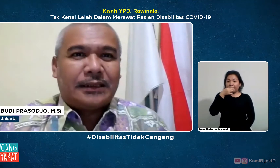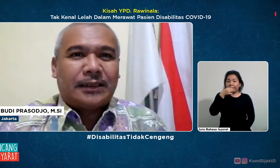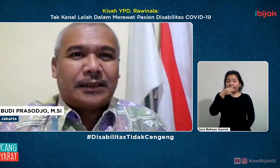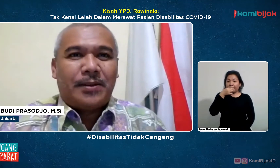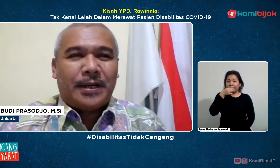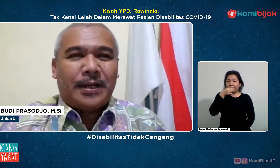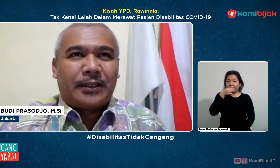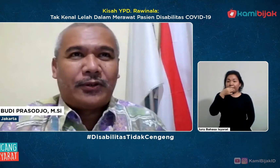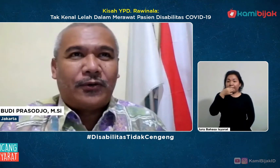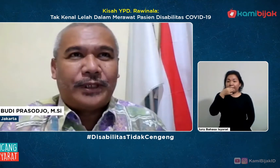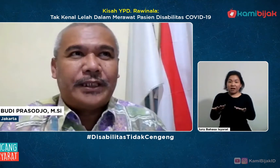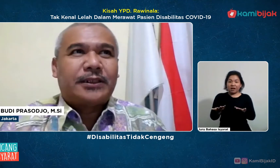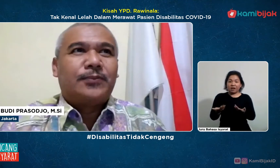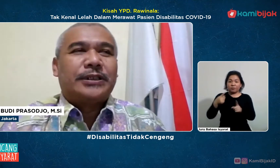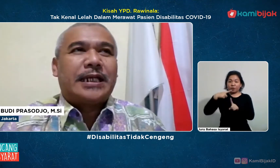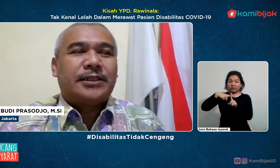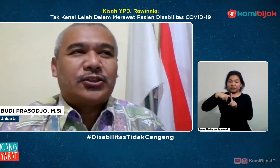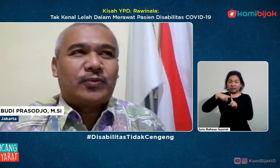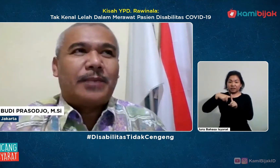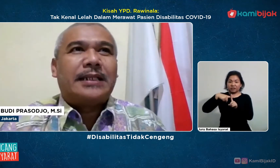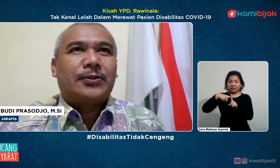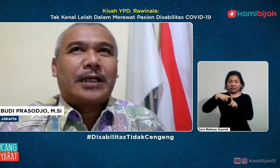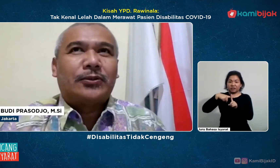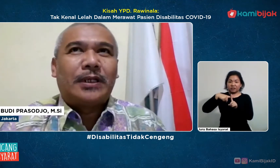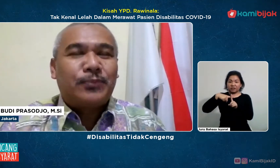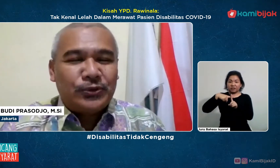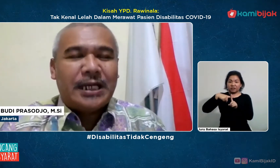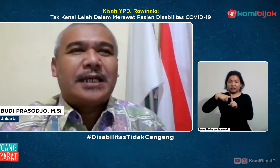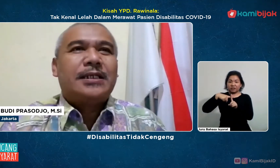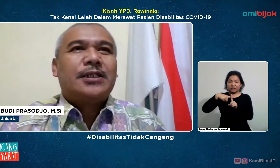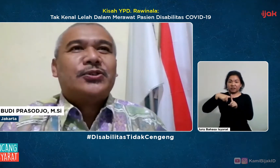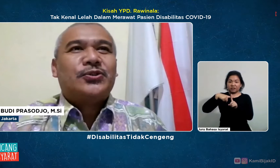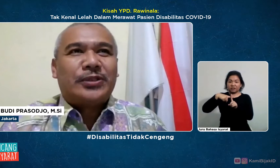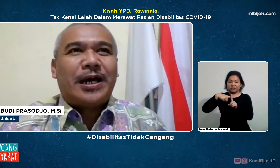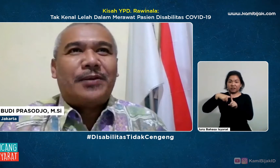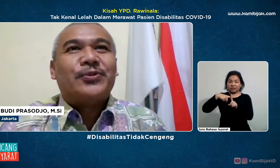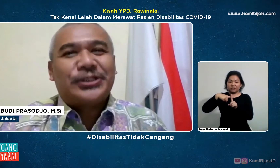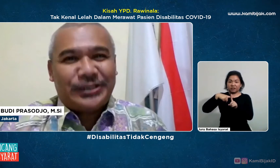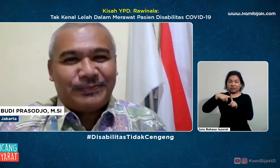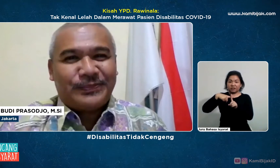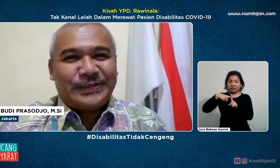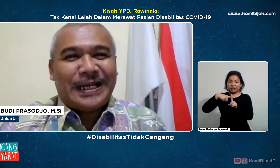adalah terpapar kemudian hasil suap anak dan orang tua ibunya juga positif.